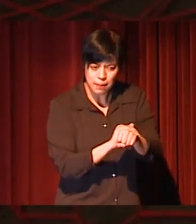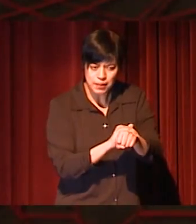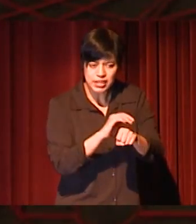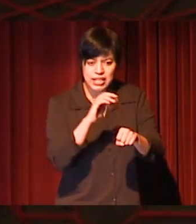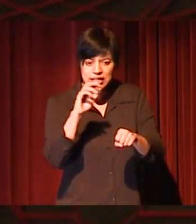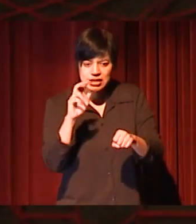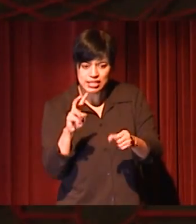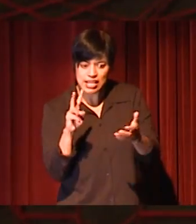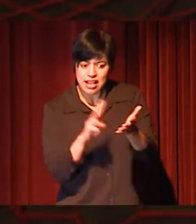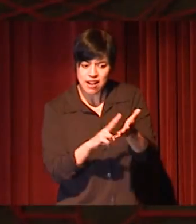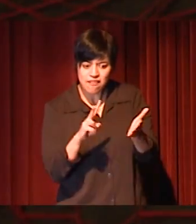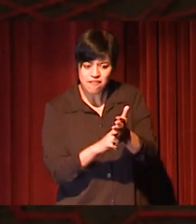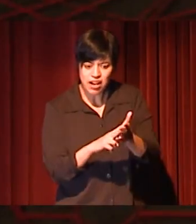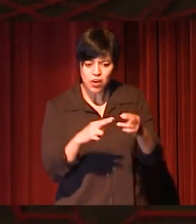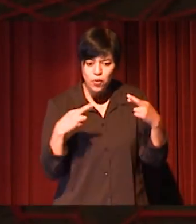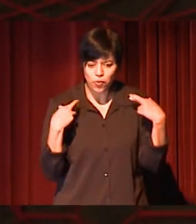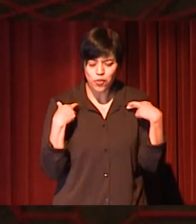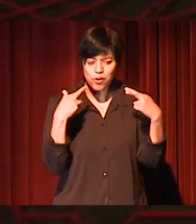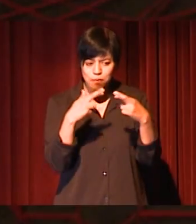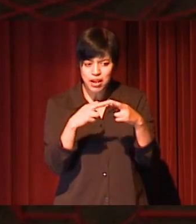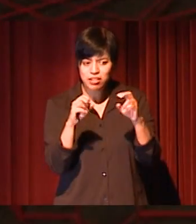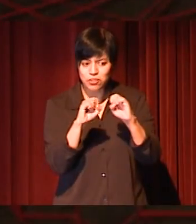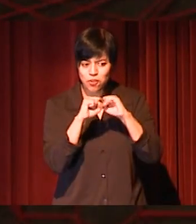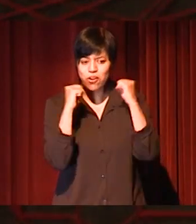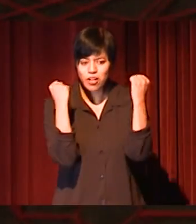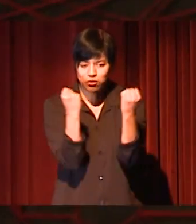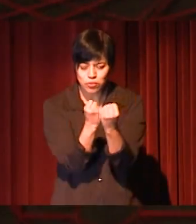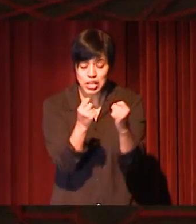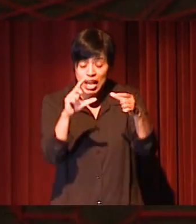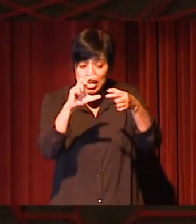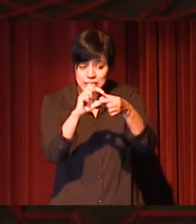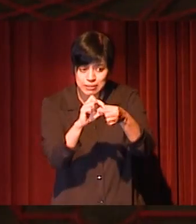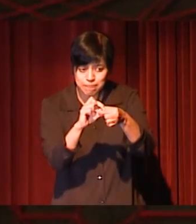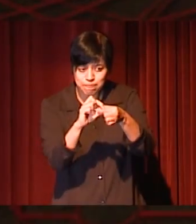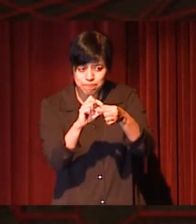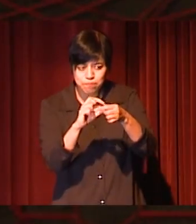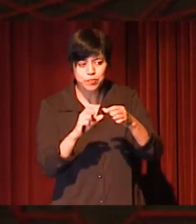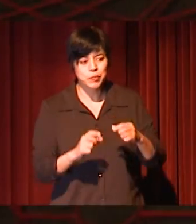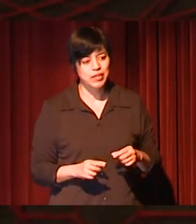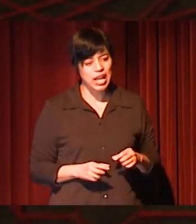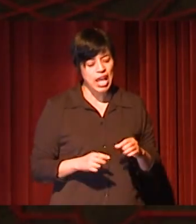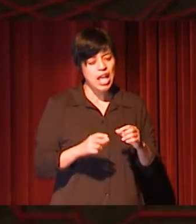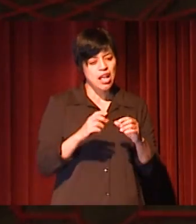Esos tres estereotipos que mencioné al principio, están aniquilando la calidad educativa.